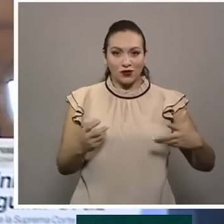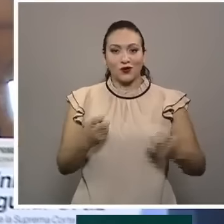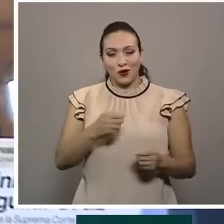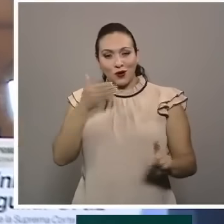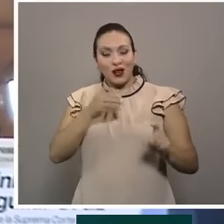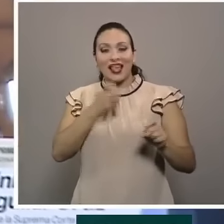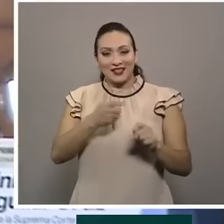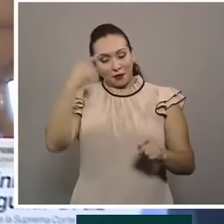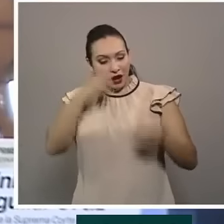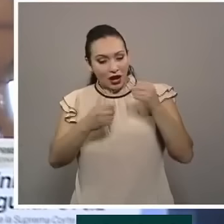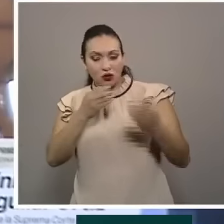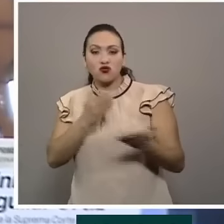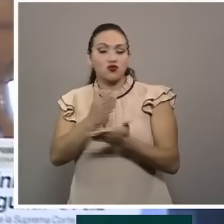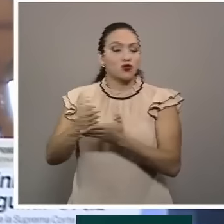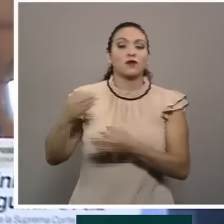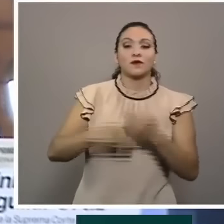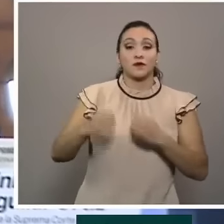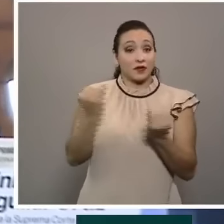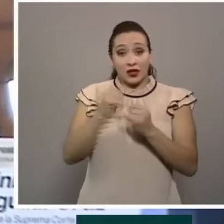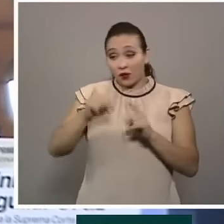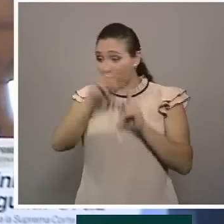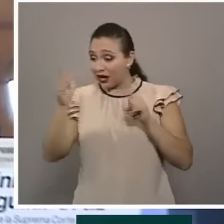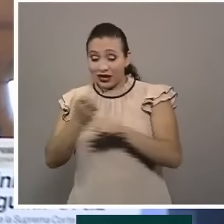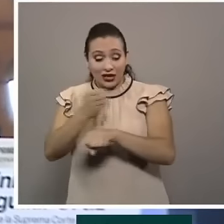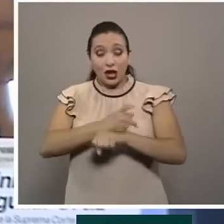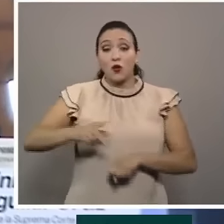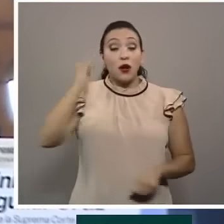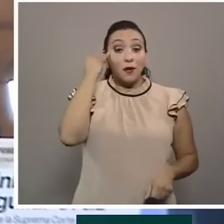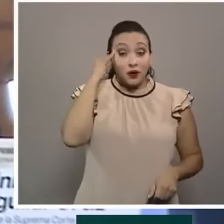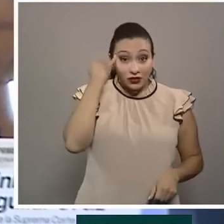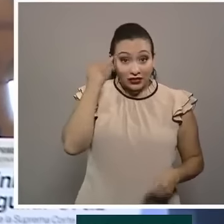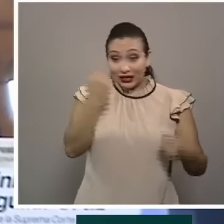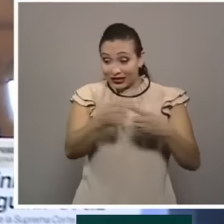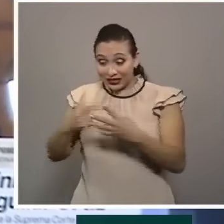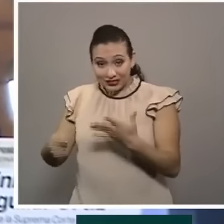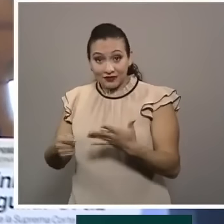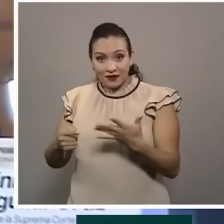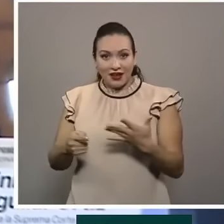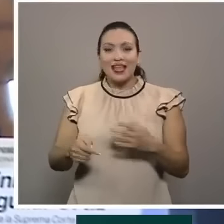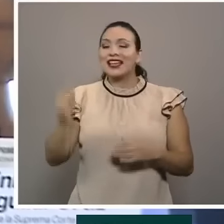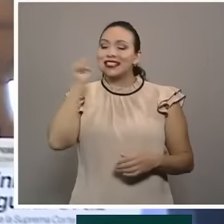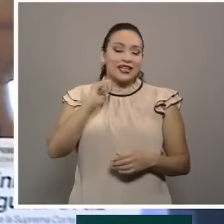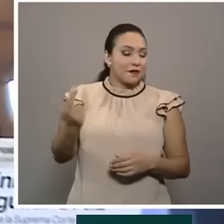regiones de nuestro país, los pueblos indígenas no han dejado de recordarnos que la democracia